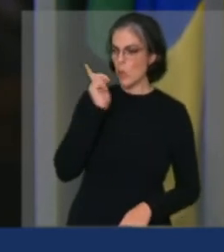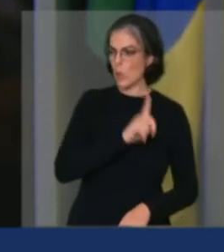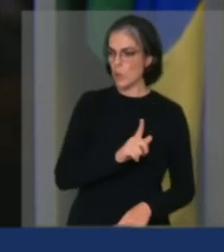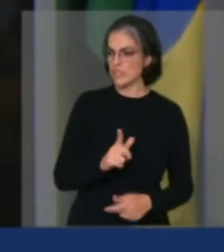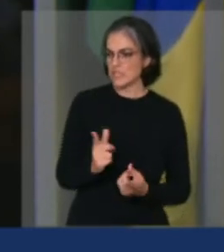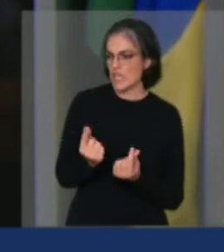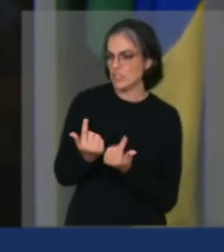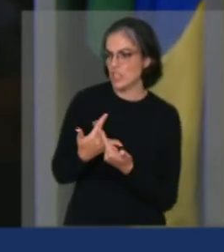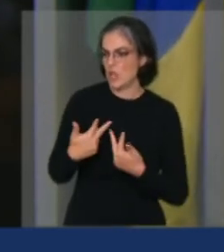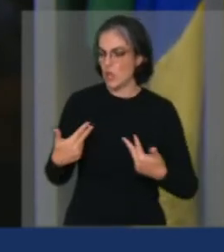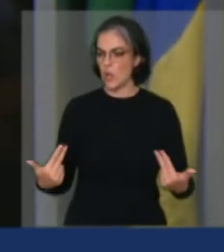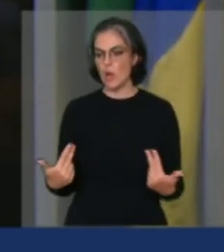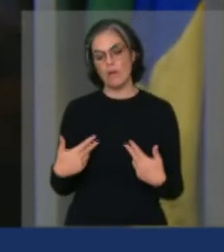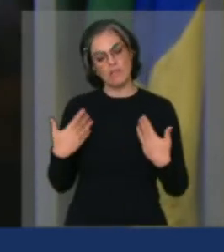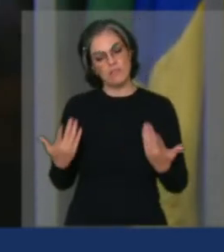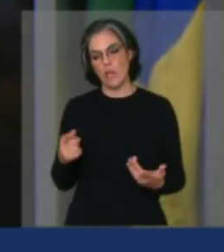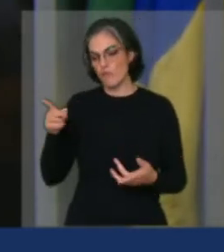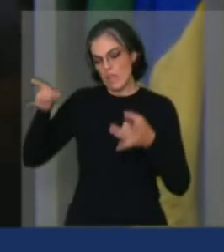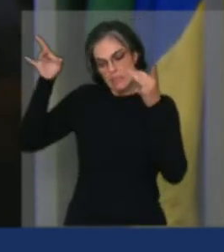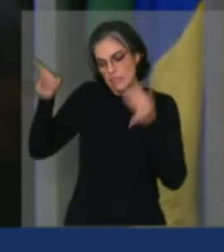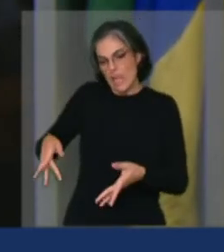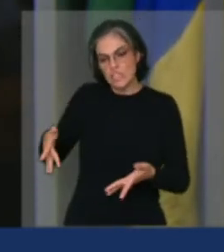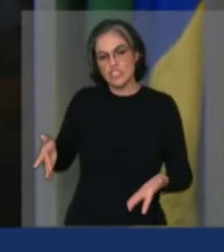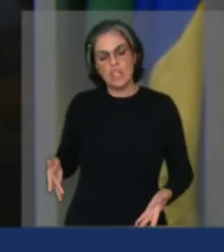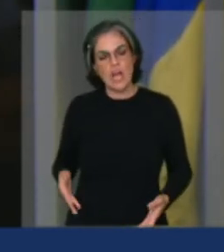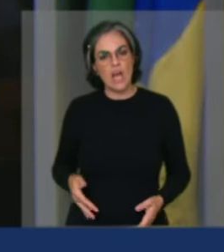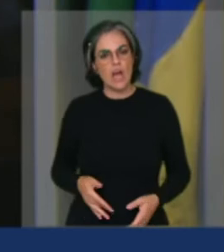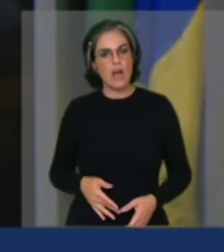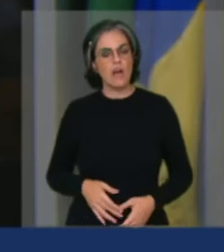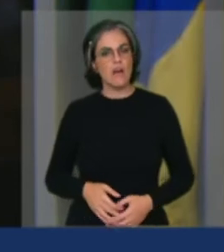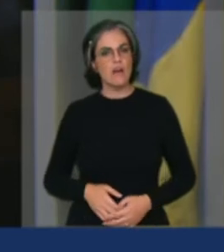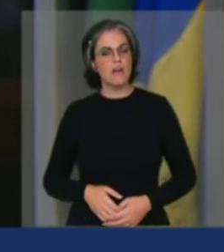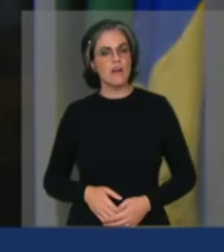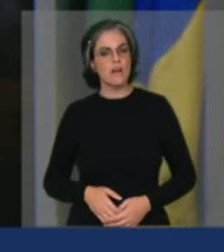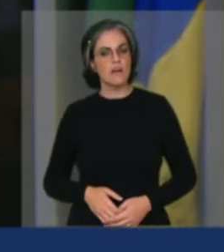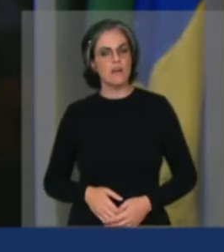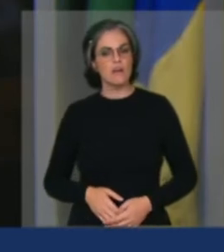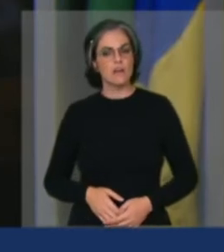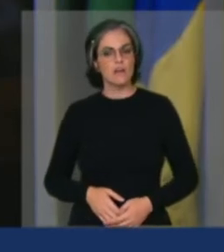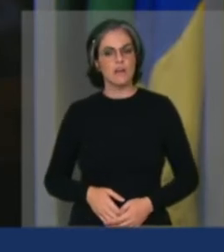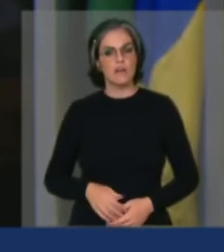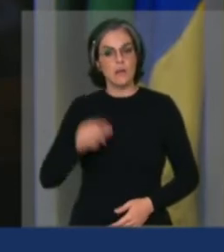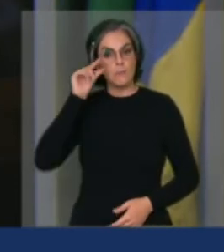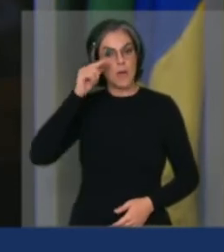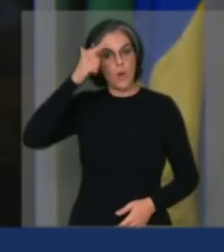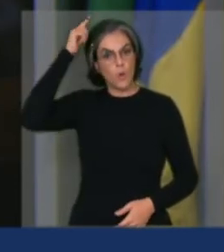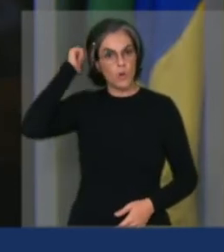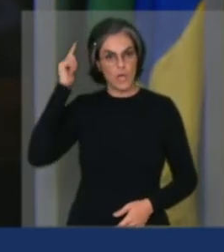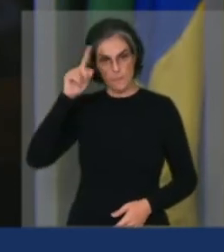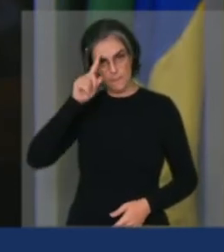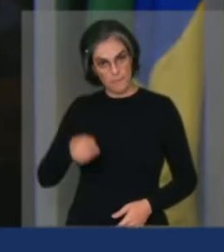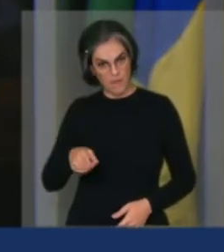TRABALHAR A CONTENTO, PEÇO A EXONERAÇÃO DESTE CASO, DIRETOR DO DNIT, PORQUE SE PAULO GUEDES É QUEM MANDA NO GOVERNO, NÃO É O PRESIDENTE BOLSONARO, É PAULO GUEDES,